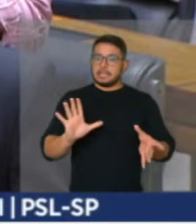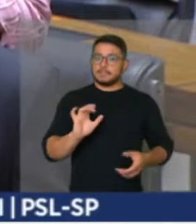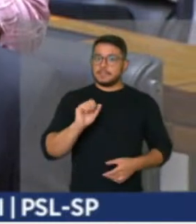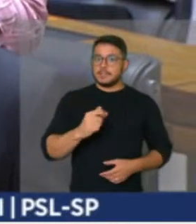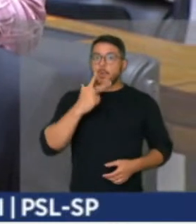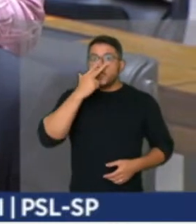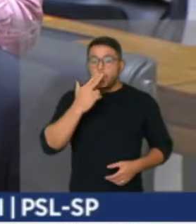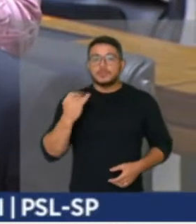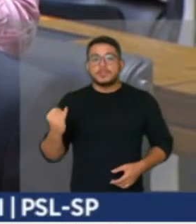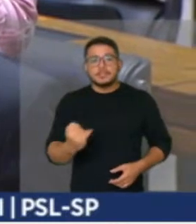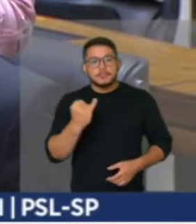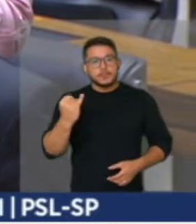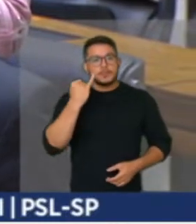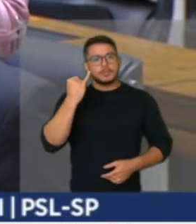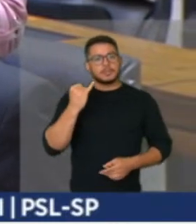IMPORTANTE ESSA VINDA. ENTÃO A REQUERIMENTO A IMPOSIÇÃO